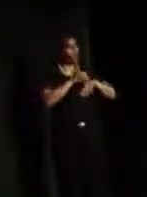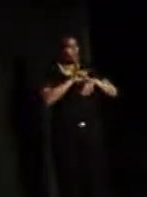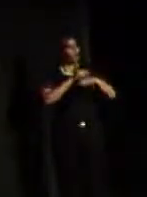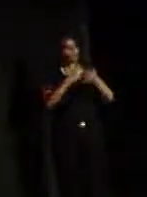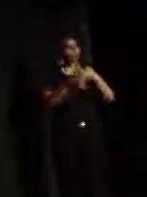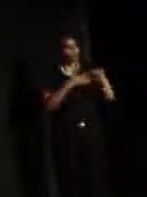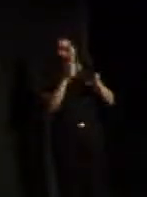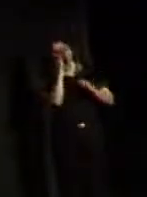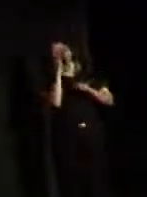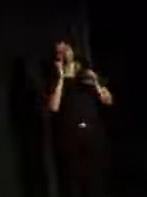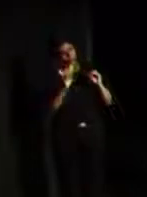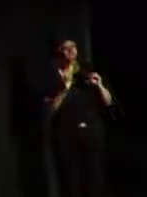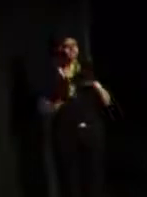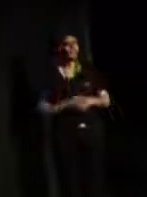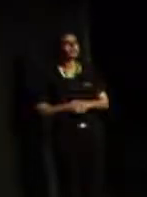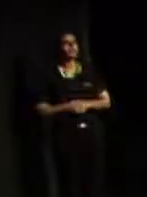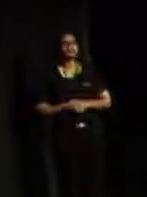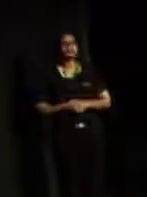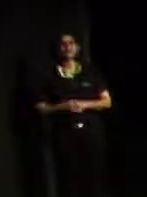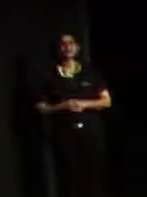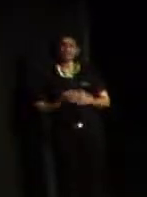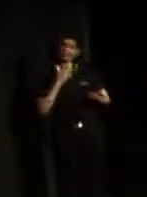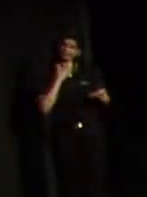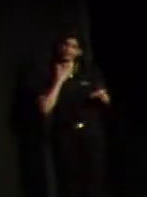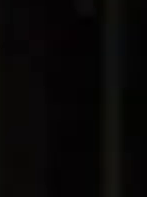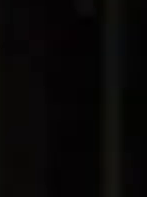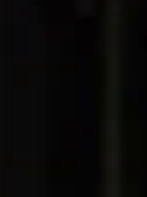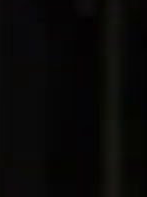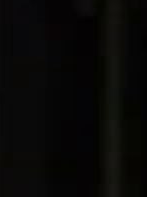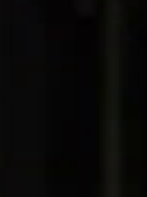Ter que atender o treinador, tem regra.